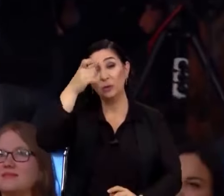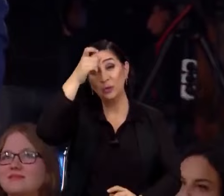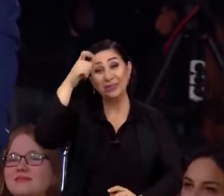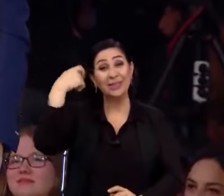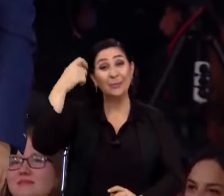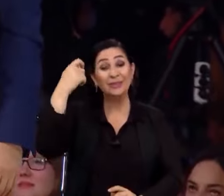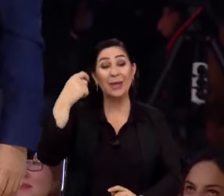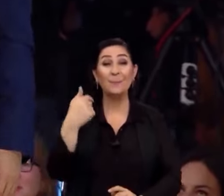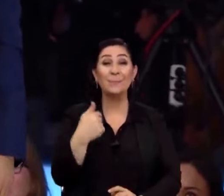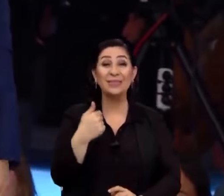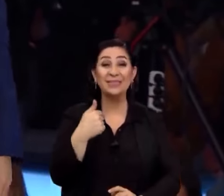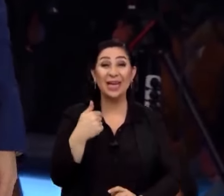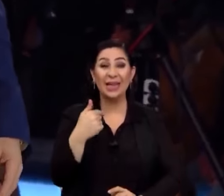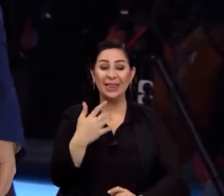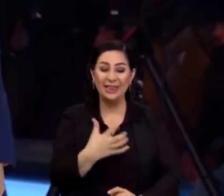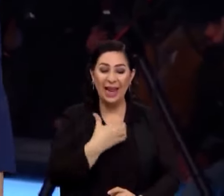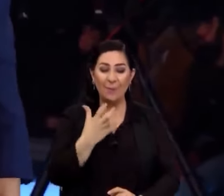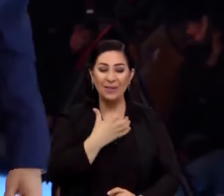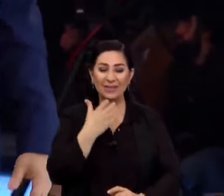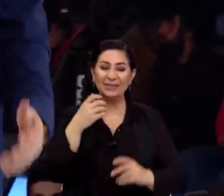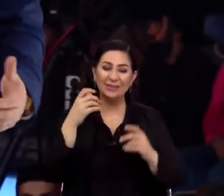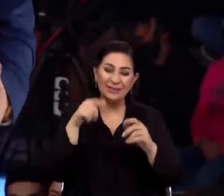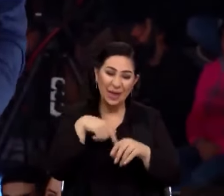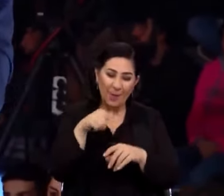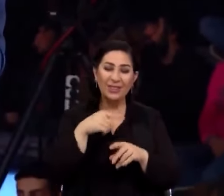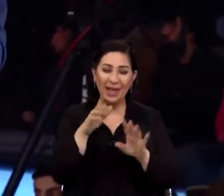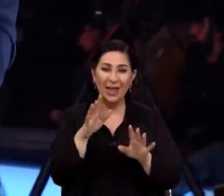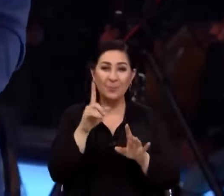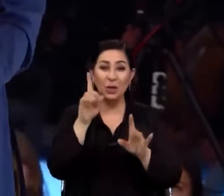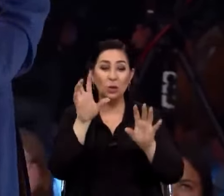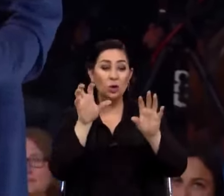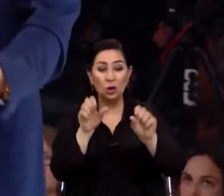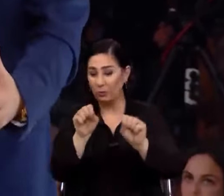çünkü bizde sahnelerde mutlaka bir şey tutma ihtiyacı vardır biliyorsunuz eski